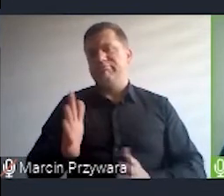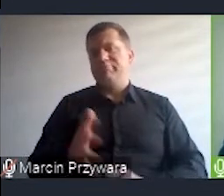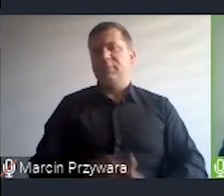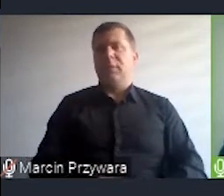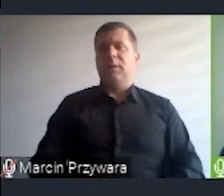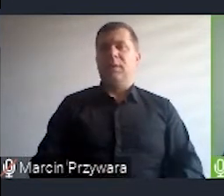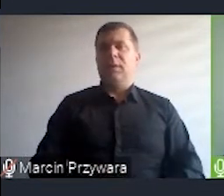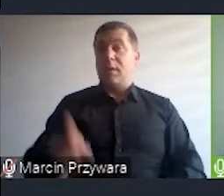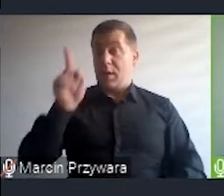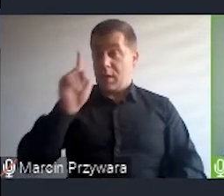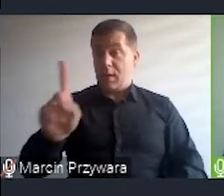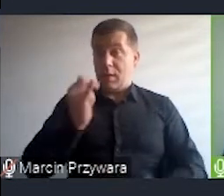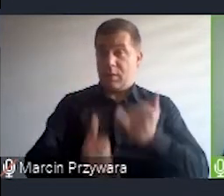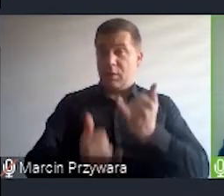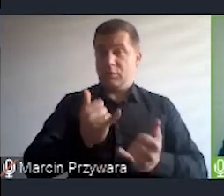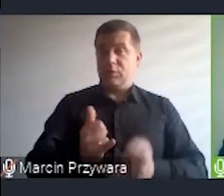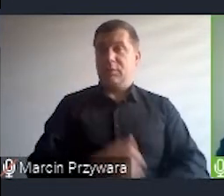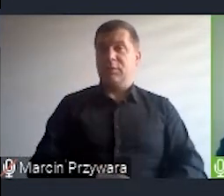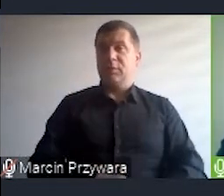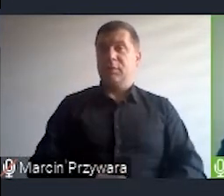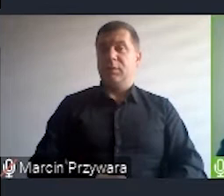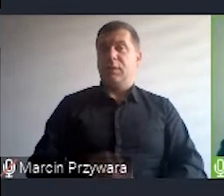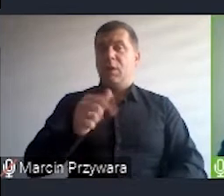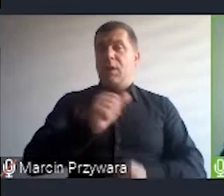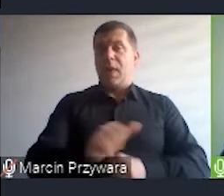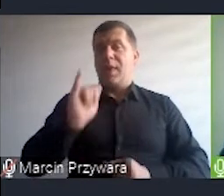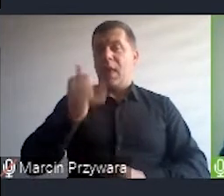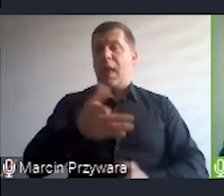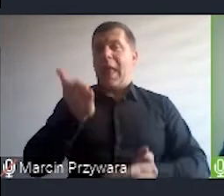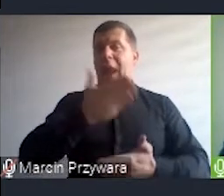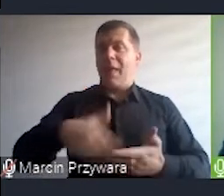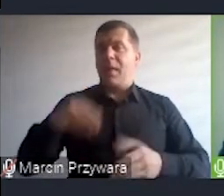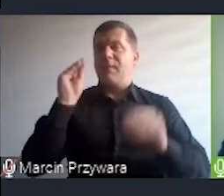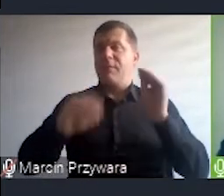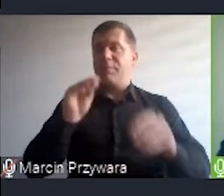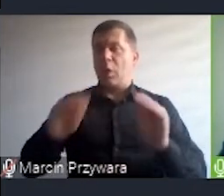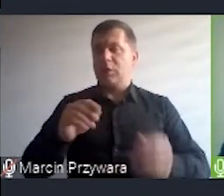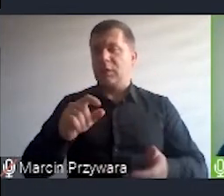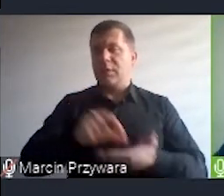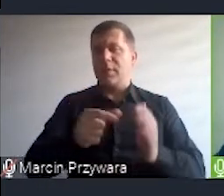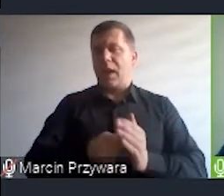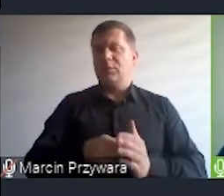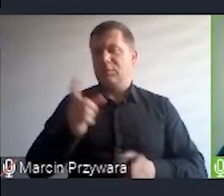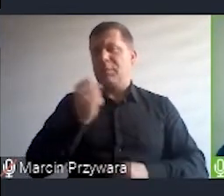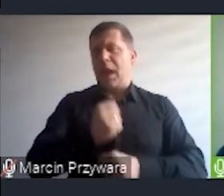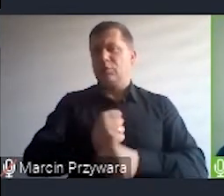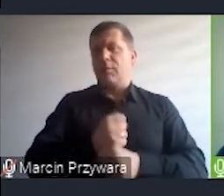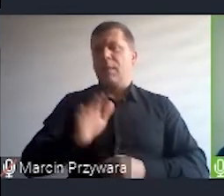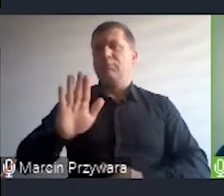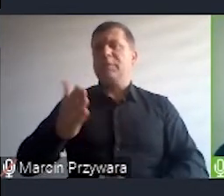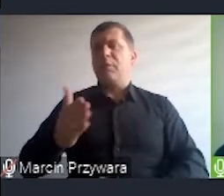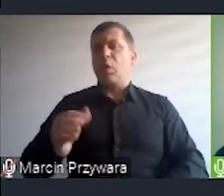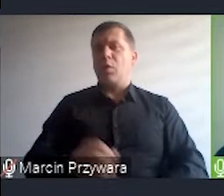Ale jeśli jest to jakiś element wyposażenia pracowni przedmiotowej, załóżmy,